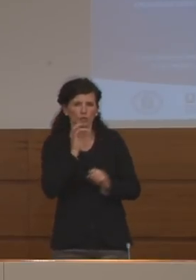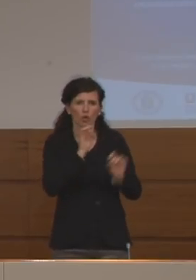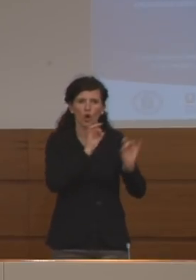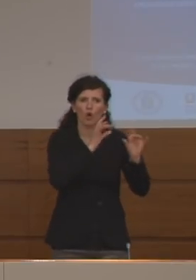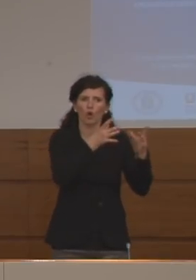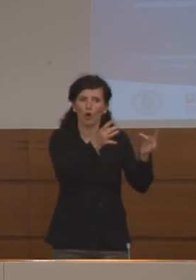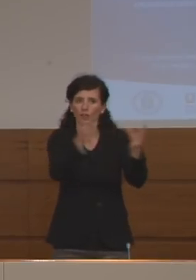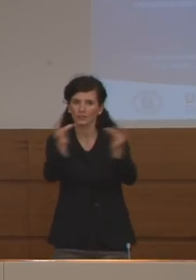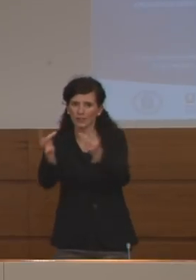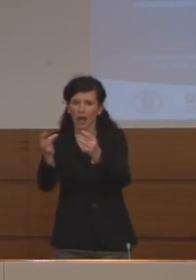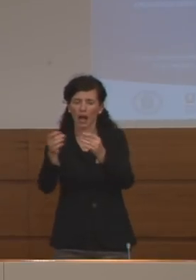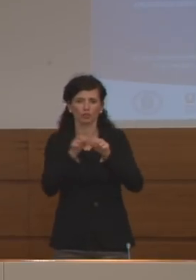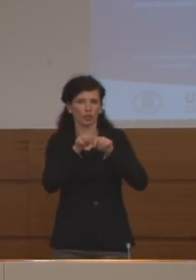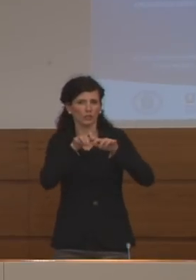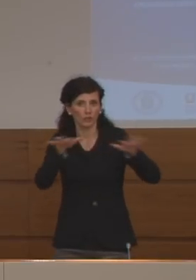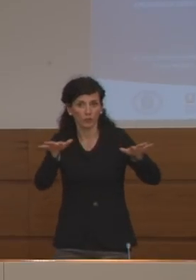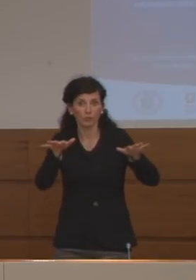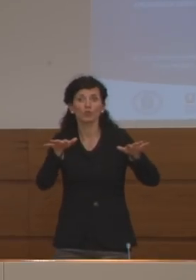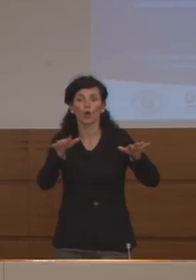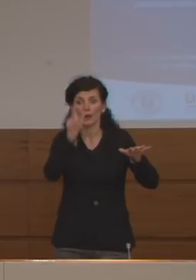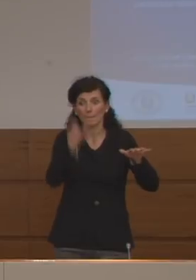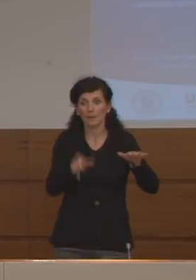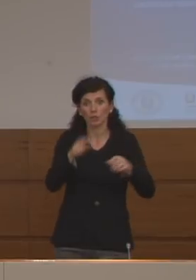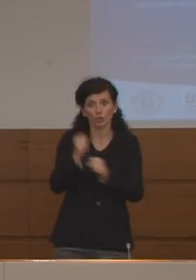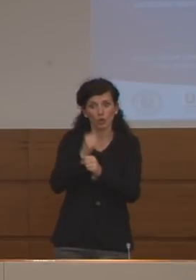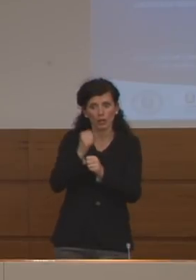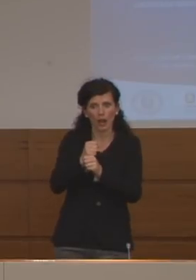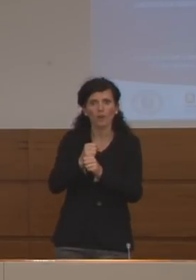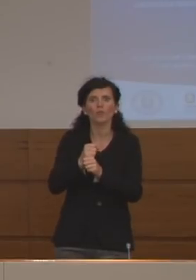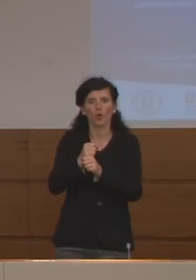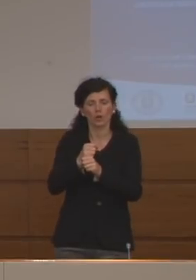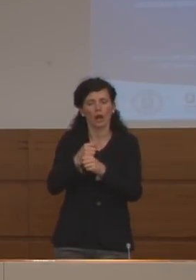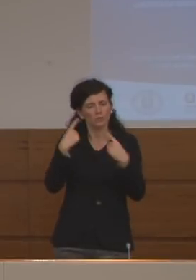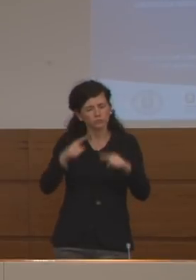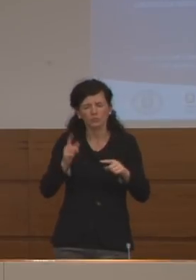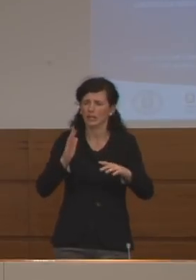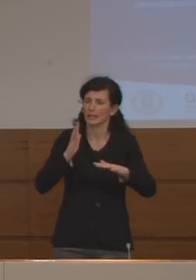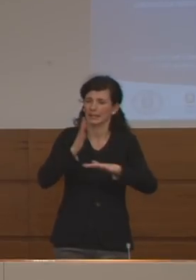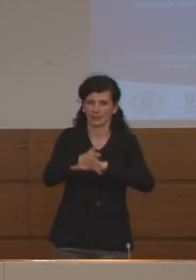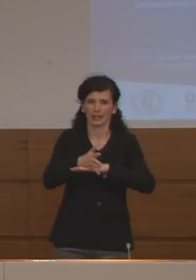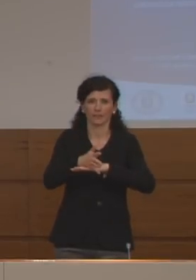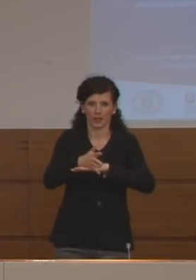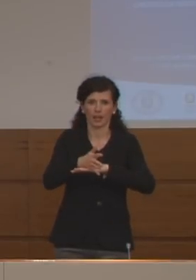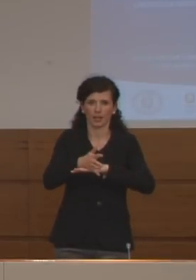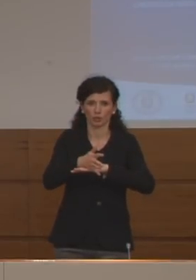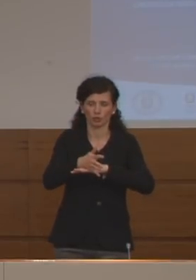ivi compresi anche le persone che si occupano degli aspetti